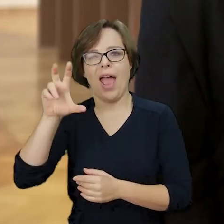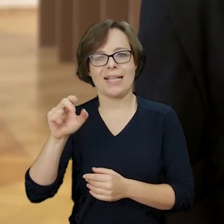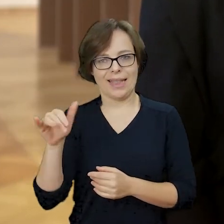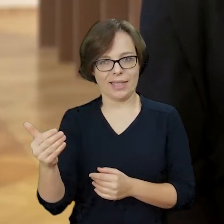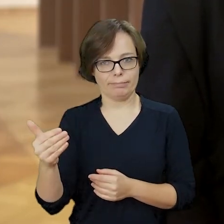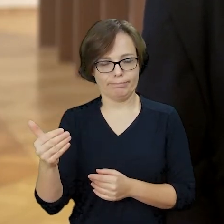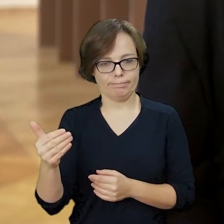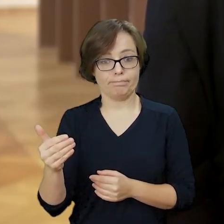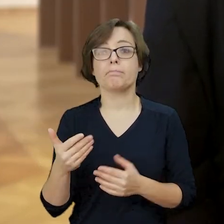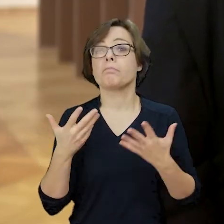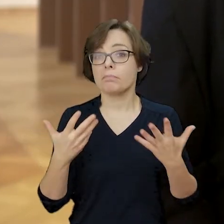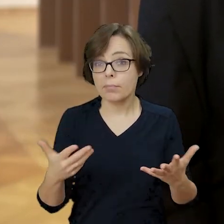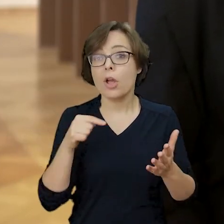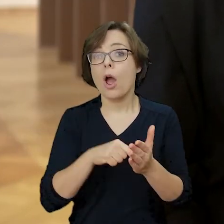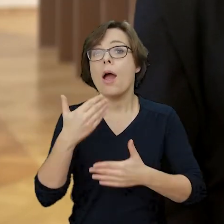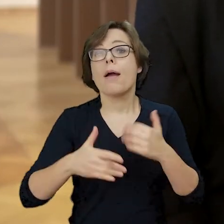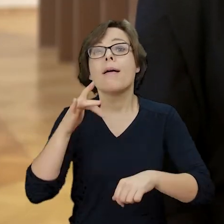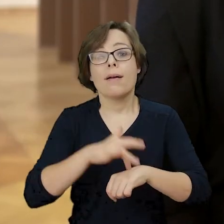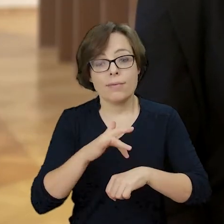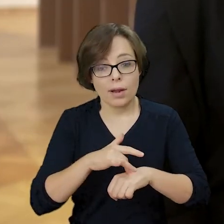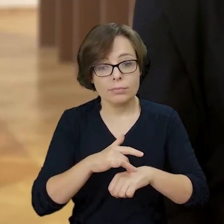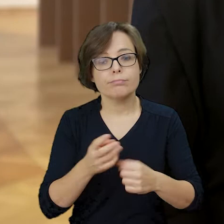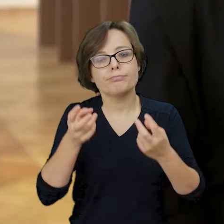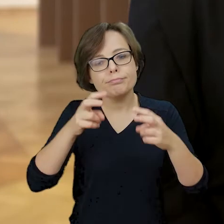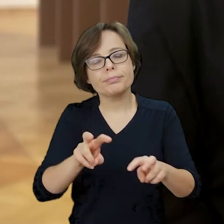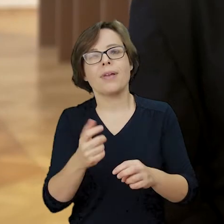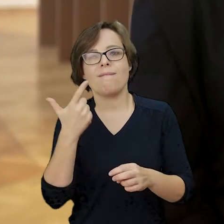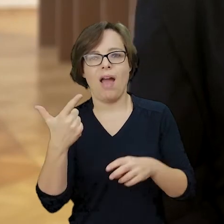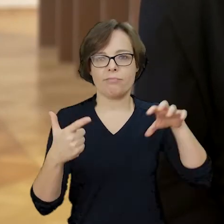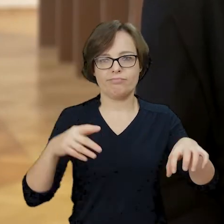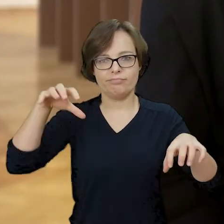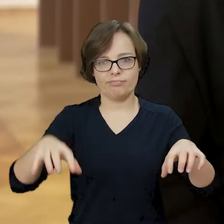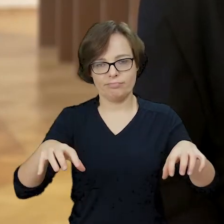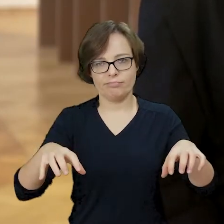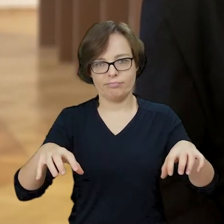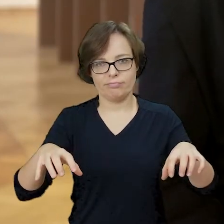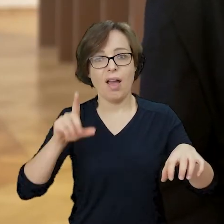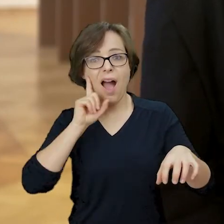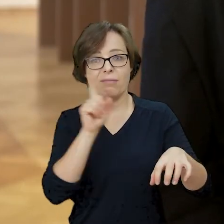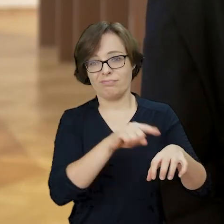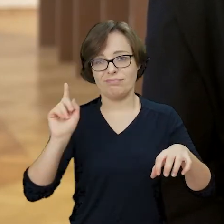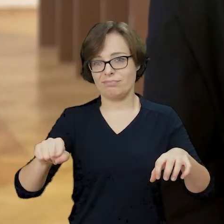Doprowadziło to do pojawienia się dwóch ugrupowań definiujących się w opozycji do siebie nawzajem.